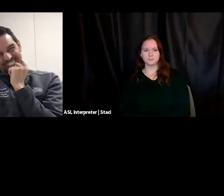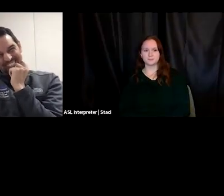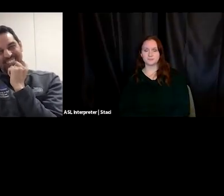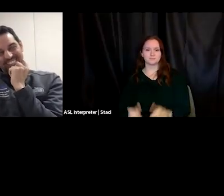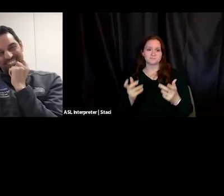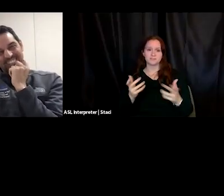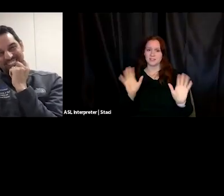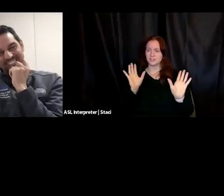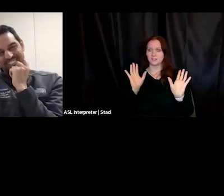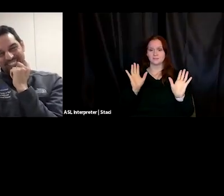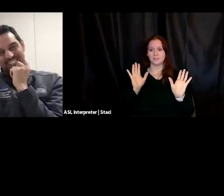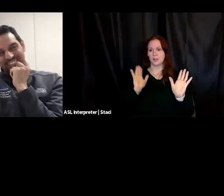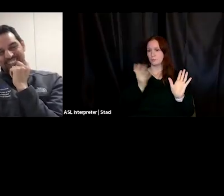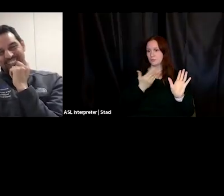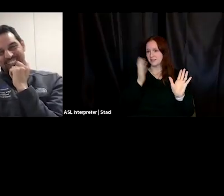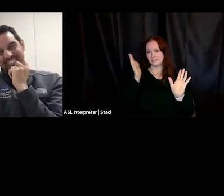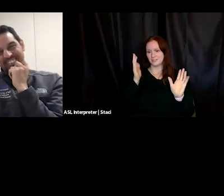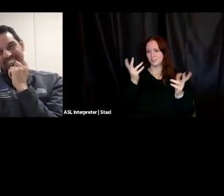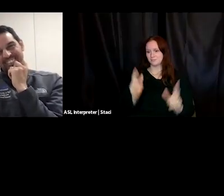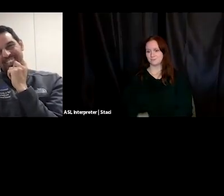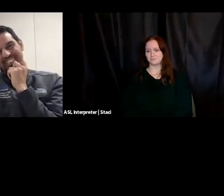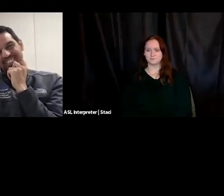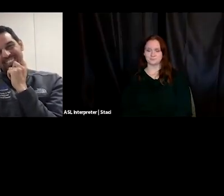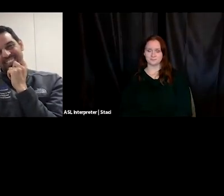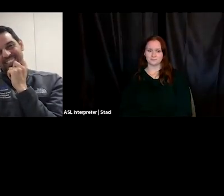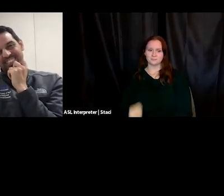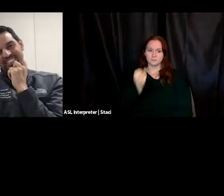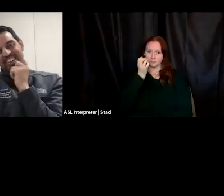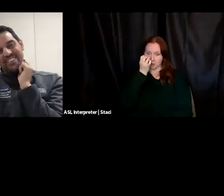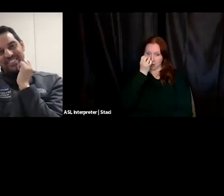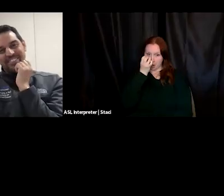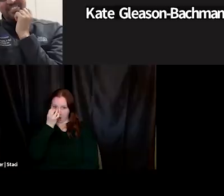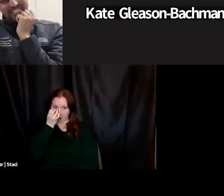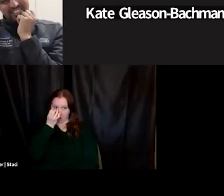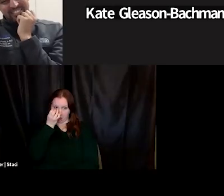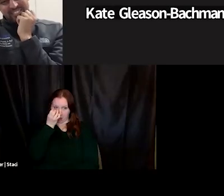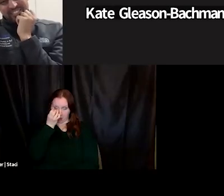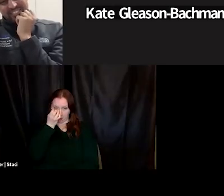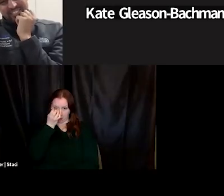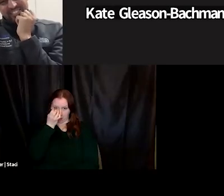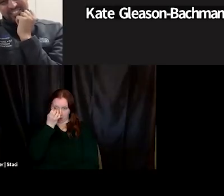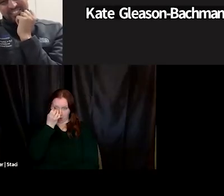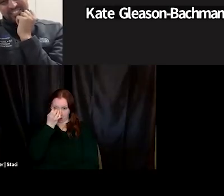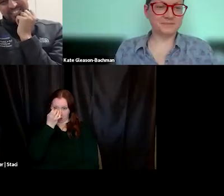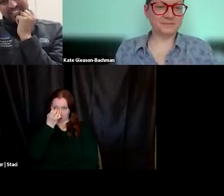y todas las solicitudes de tarjetas del Seguro Social. Pero cuando se trata de individuos